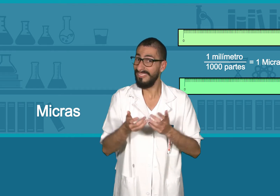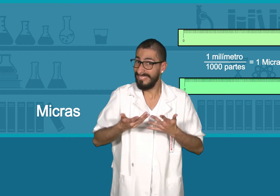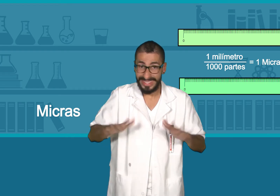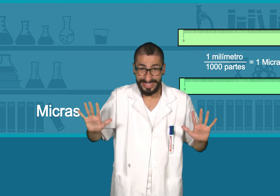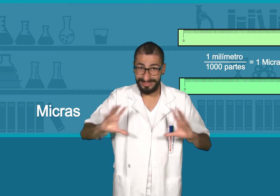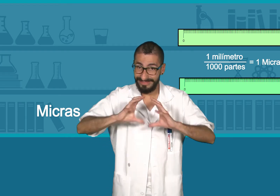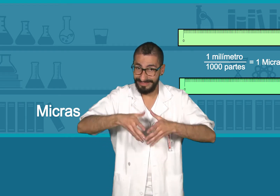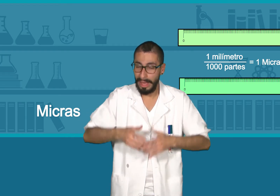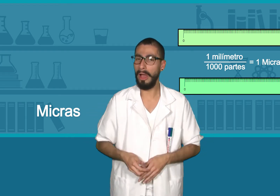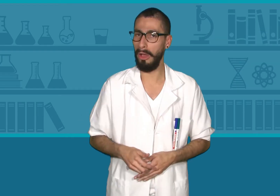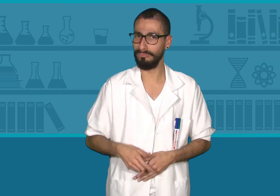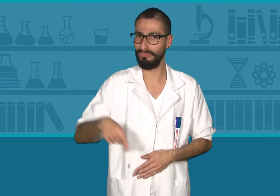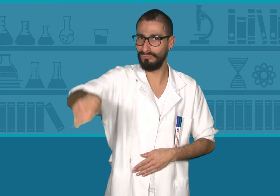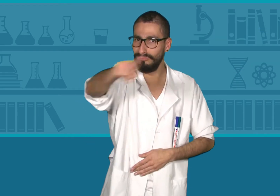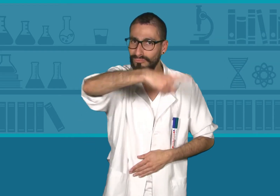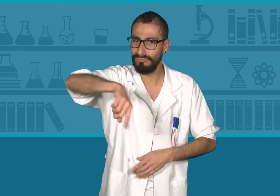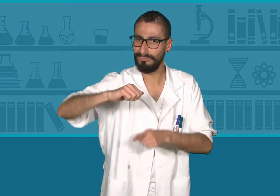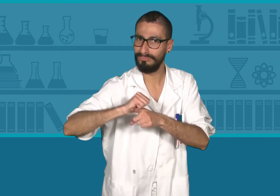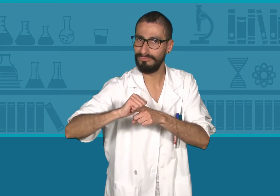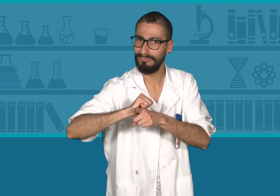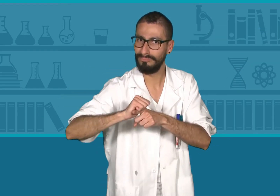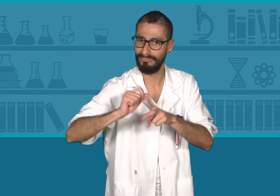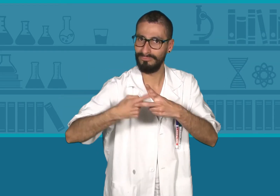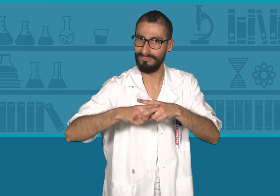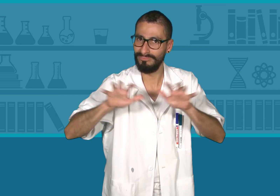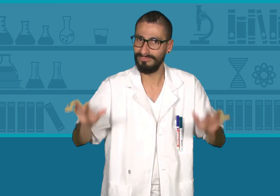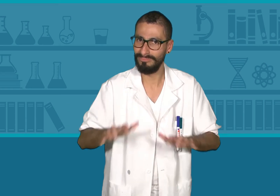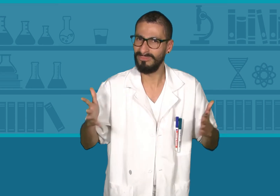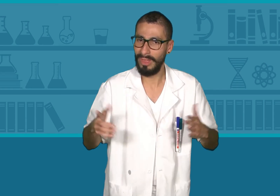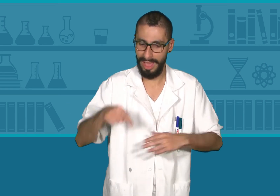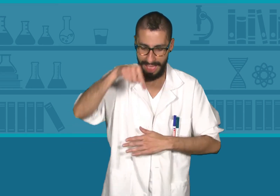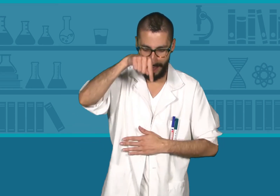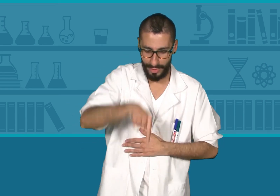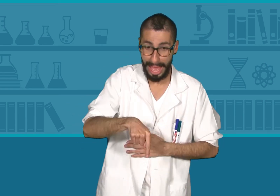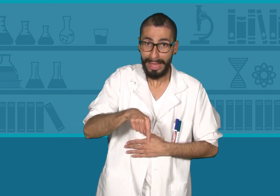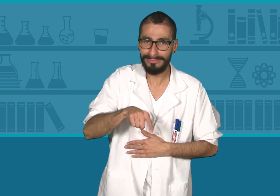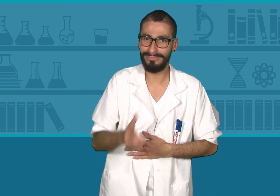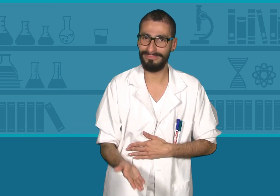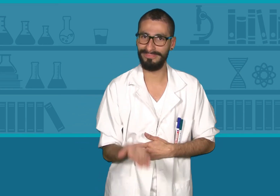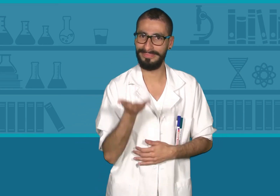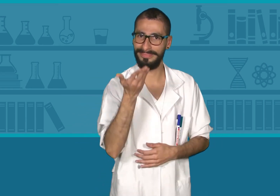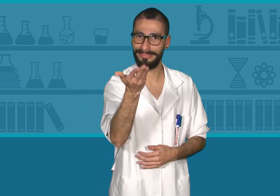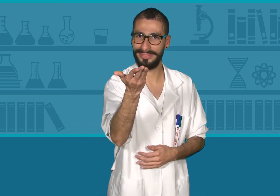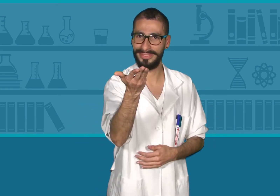Hemos finalizado nuestra clase de hoy, ahora ustedes podrán practicar resolviendo el siguiente taller. Adelante.